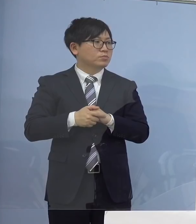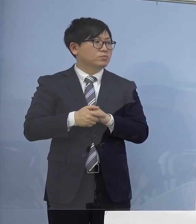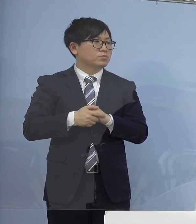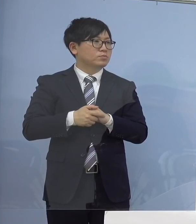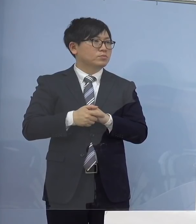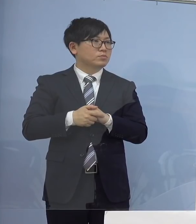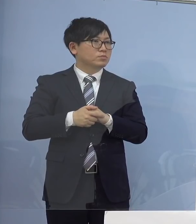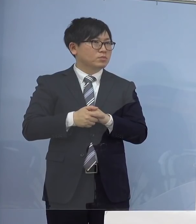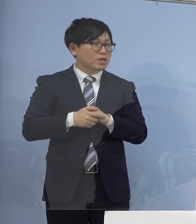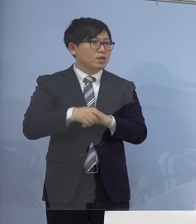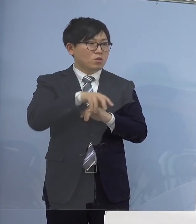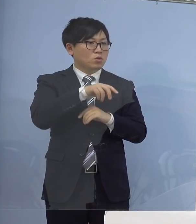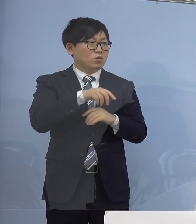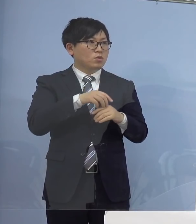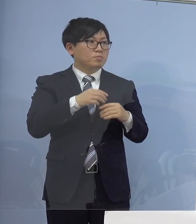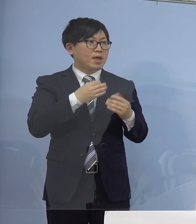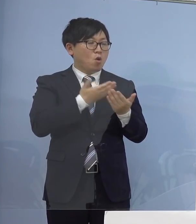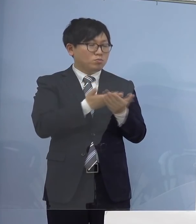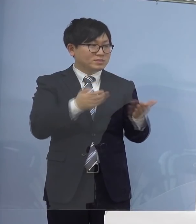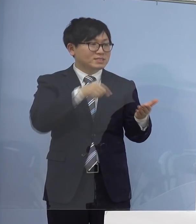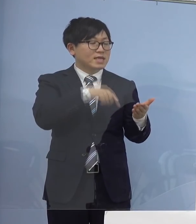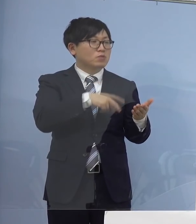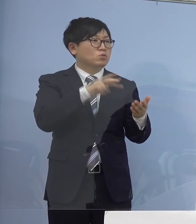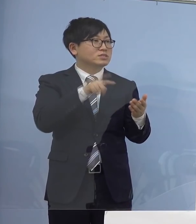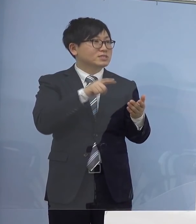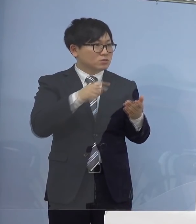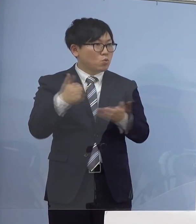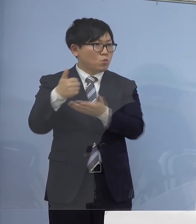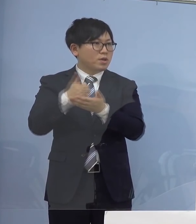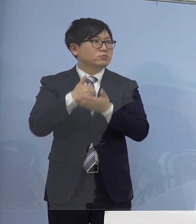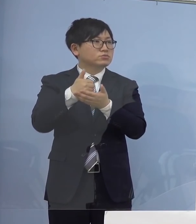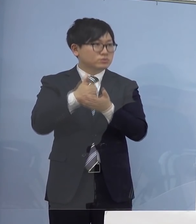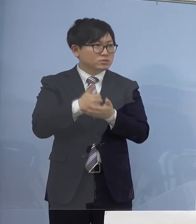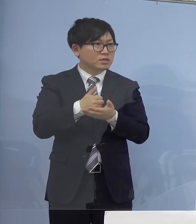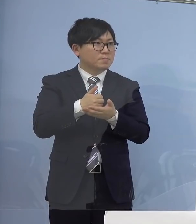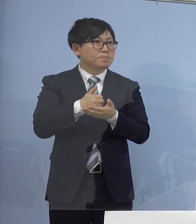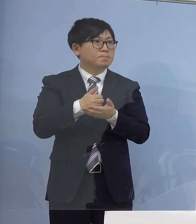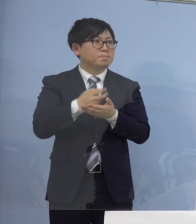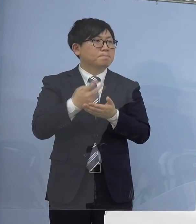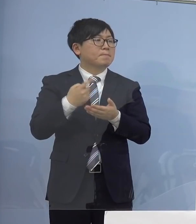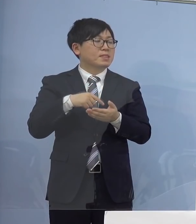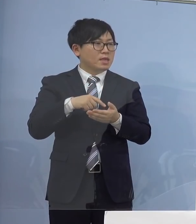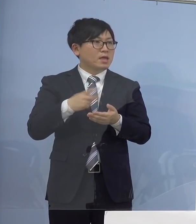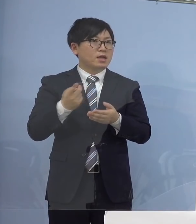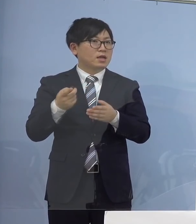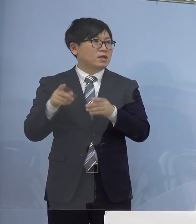もしくは接触者として検査を受けて 陽性になった方ということですので